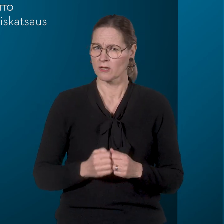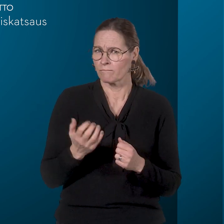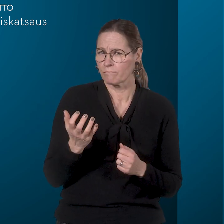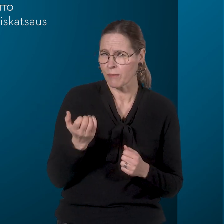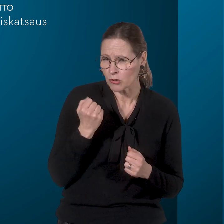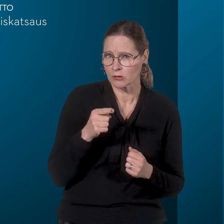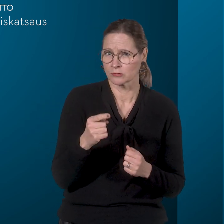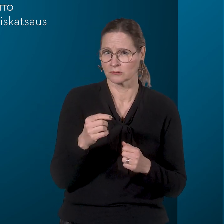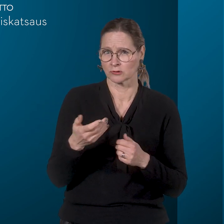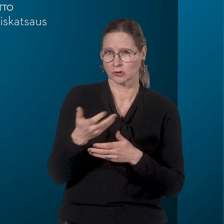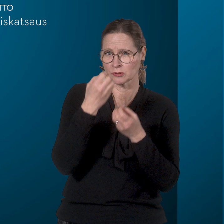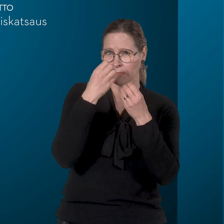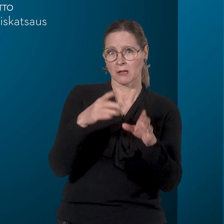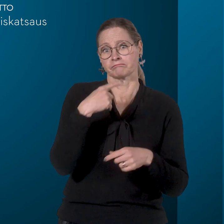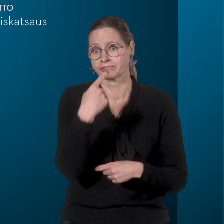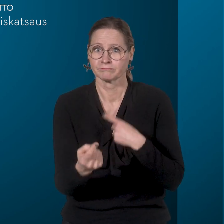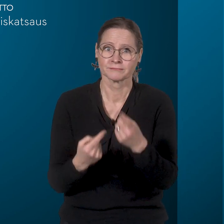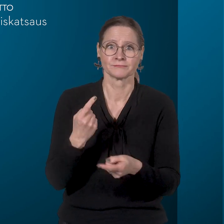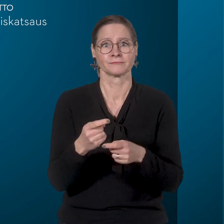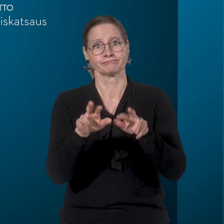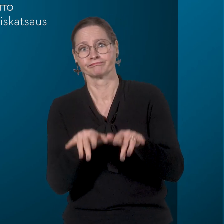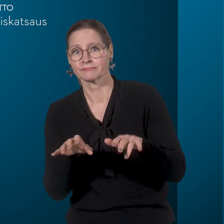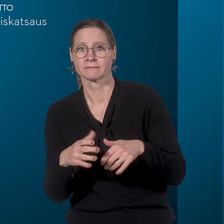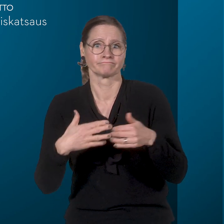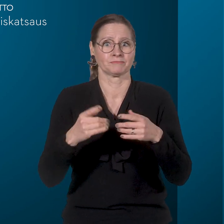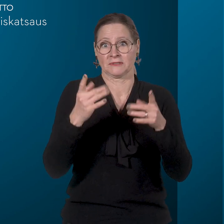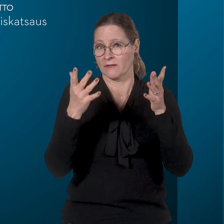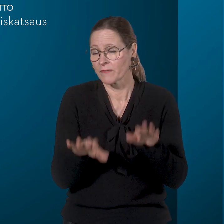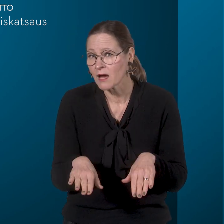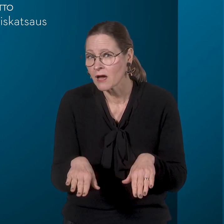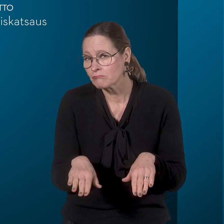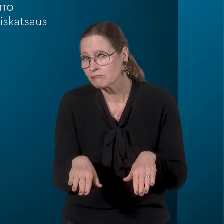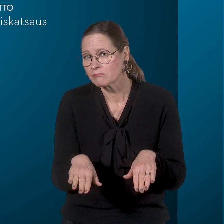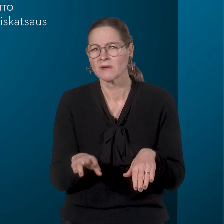Mutta voiko somessa sanoa ja tehdä mitä vain?